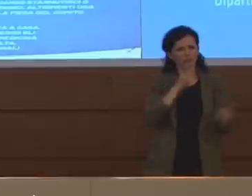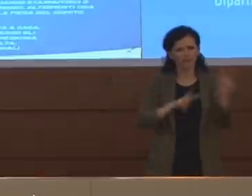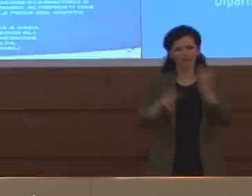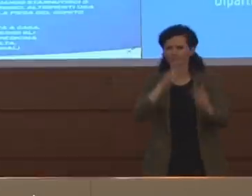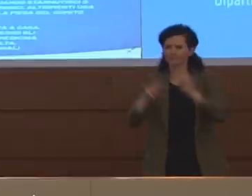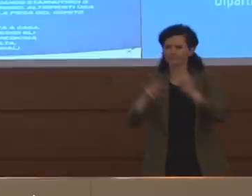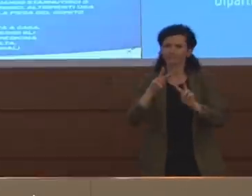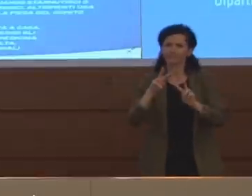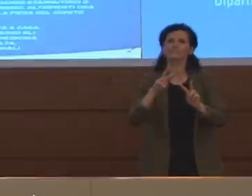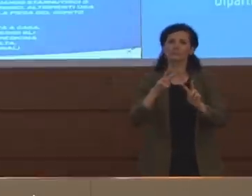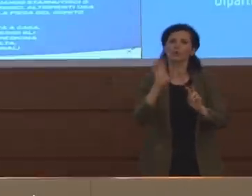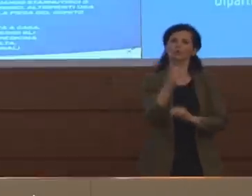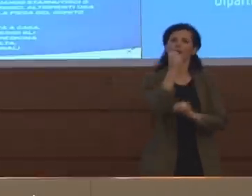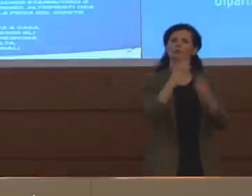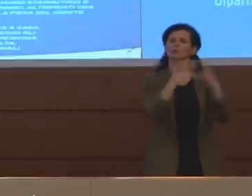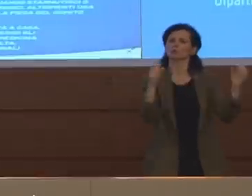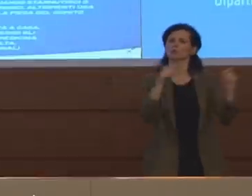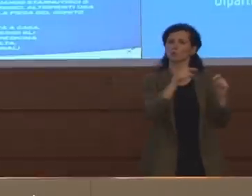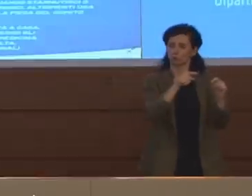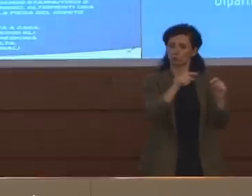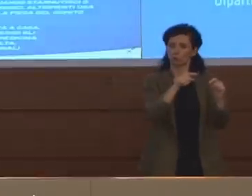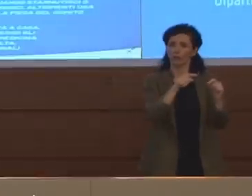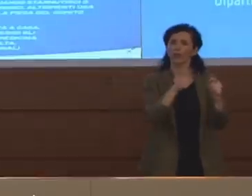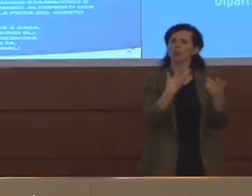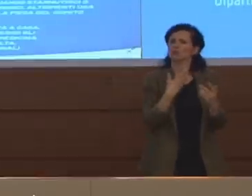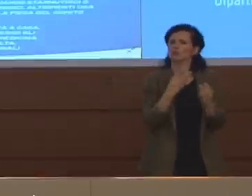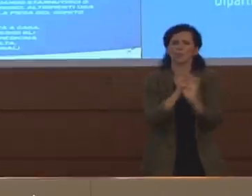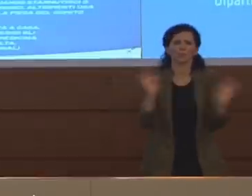Ci sono tutta una serie di strutture che abbiamo autorizzato,